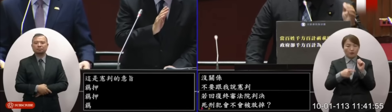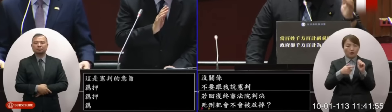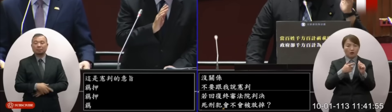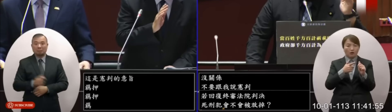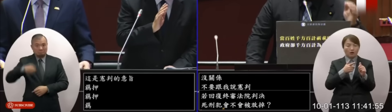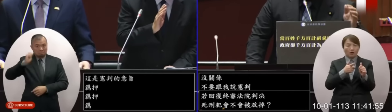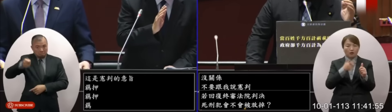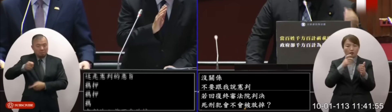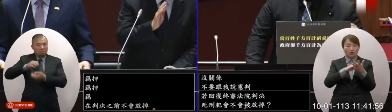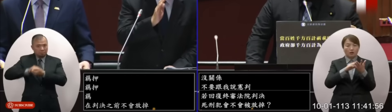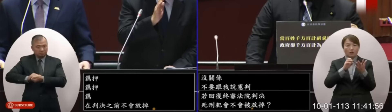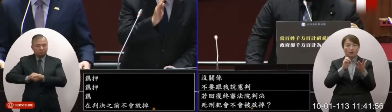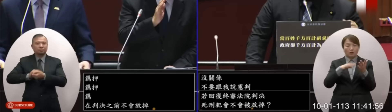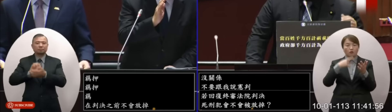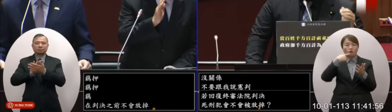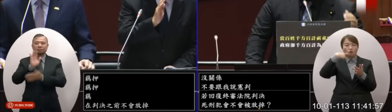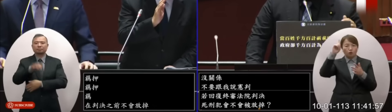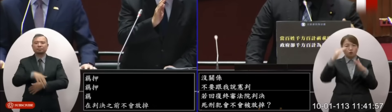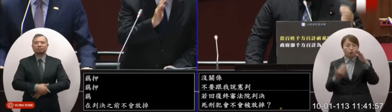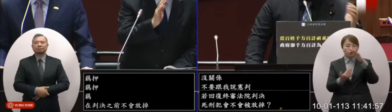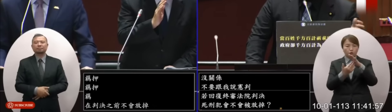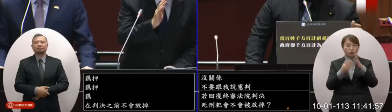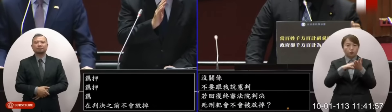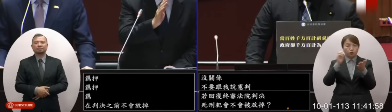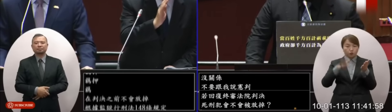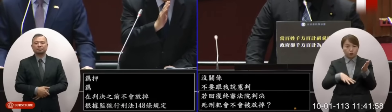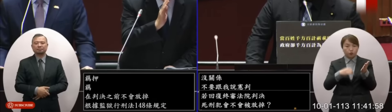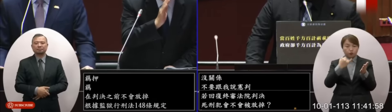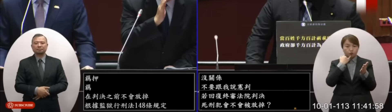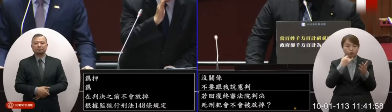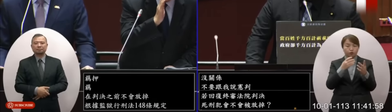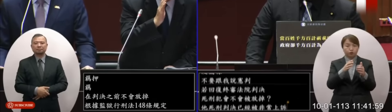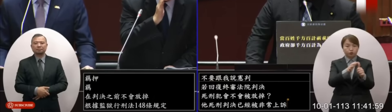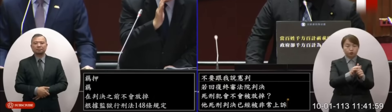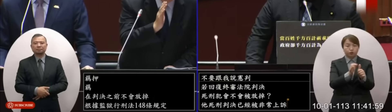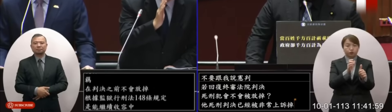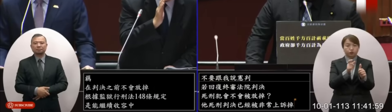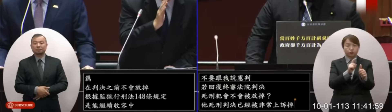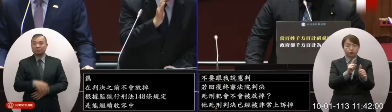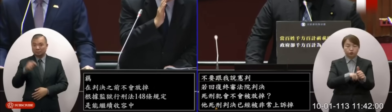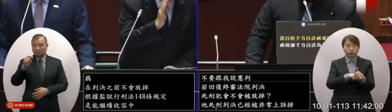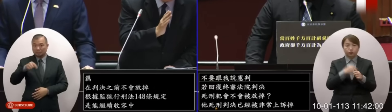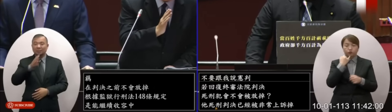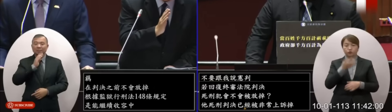已經被方上訴掉了 還可以收容嗎 那個是判決之前